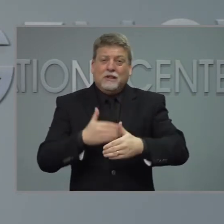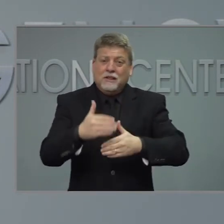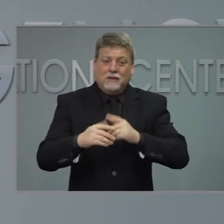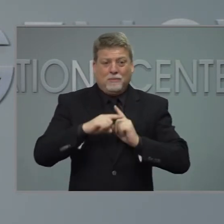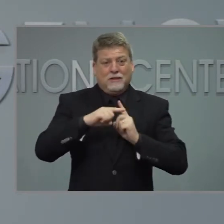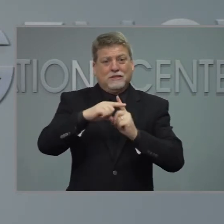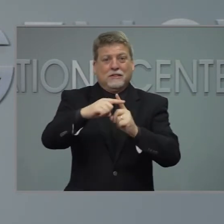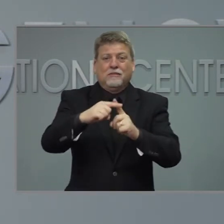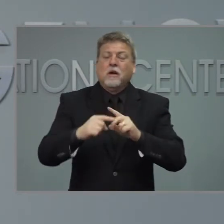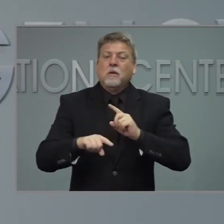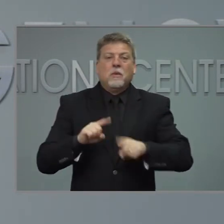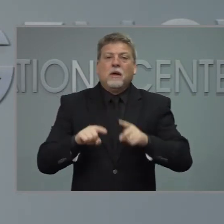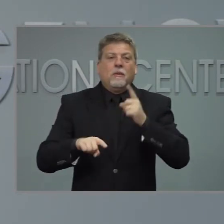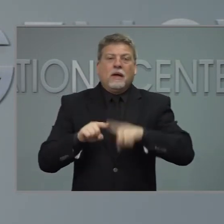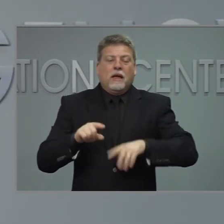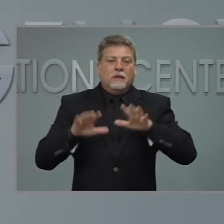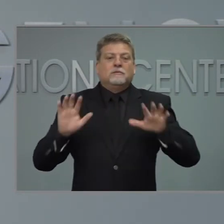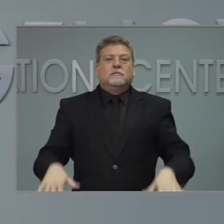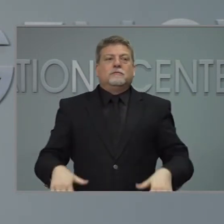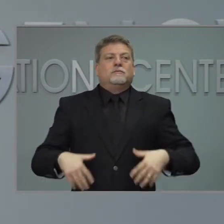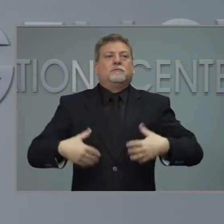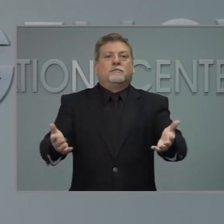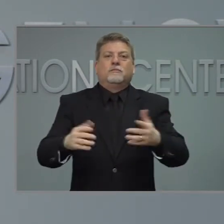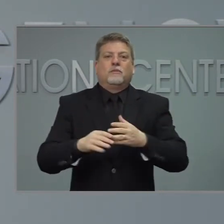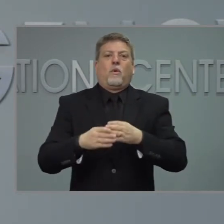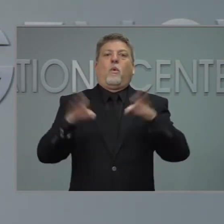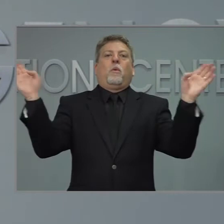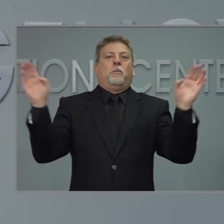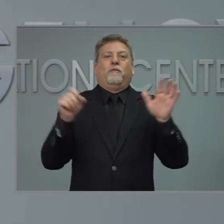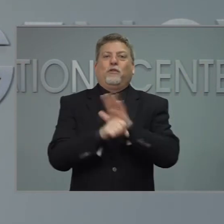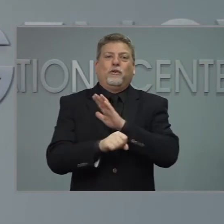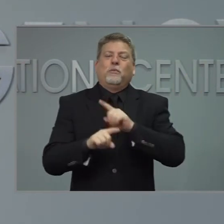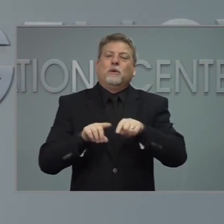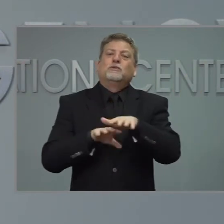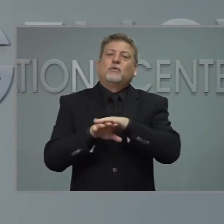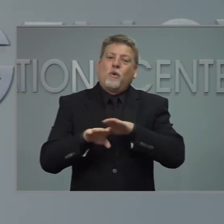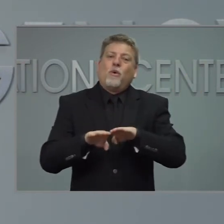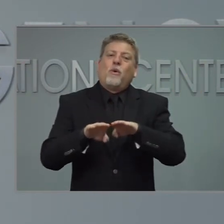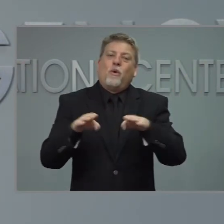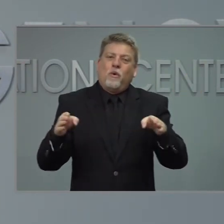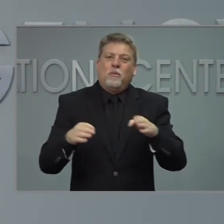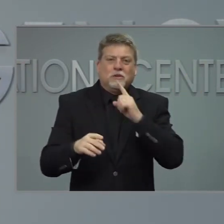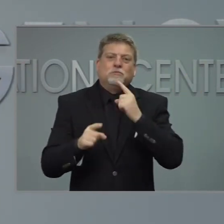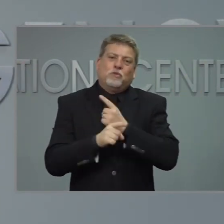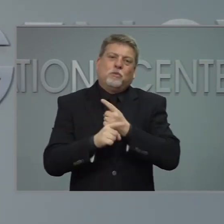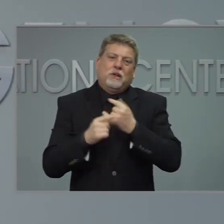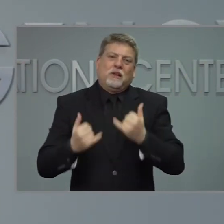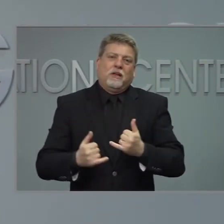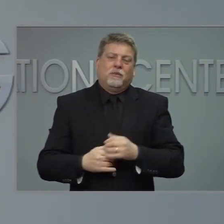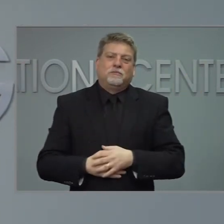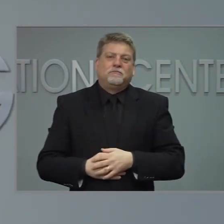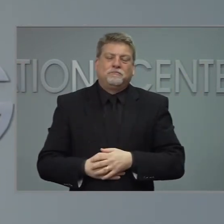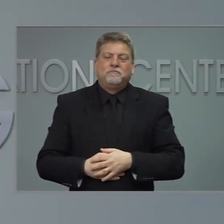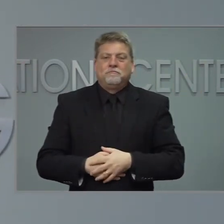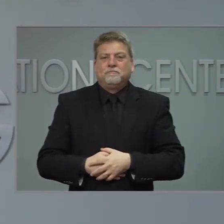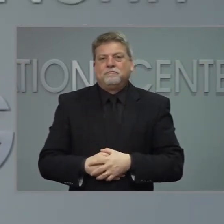Norte. Así que vamos por buen camino, no podemos dejar de cuidarnos ahora y creo que estos son los pasos adecuados, ahora.